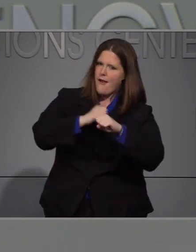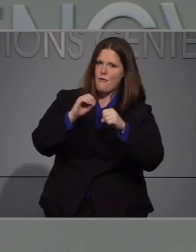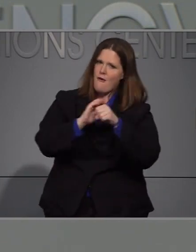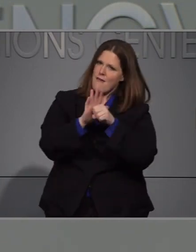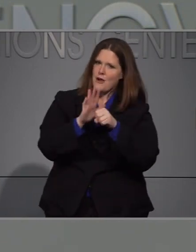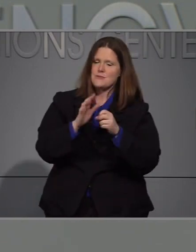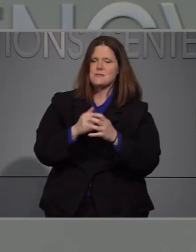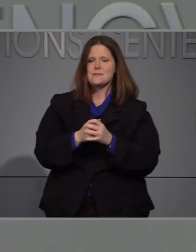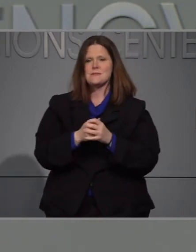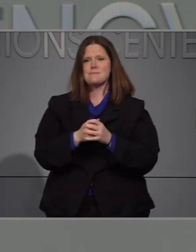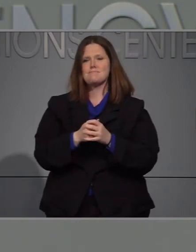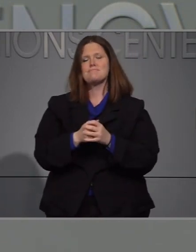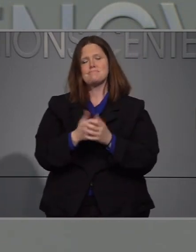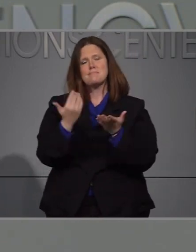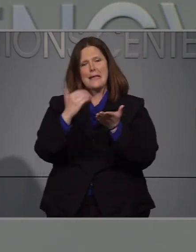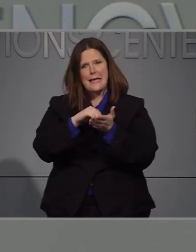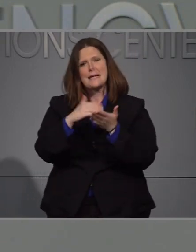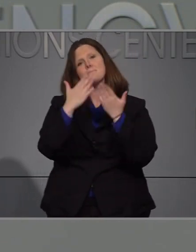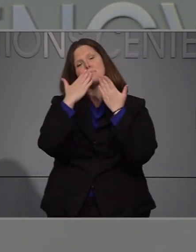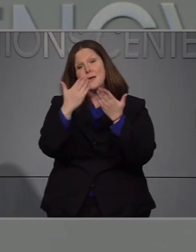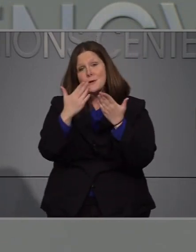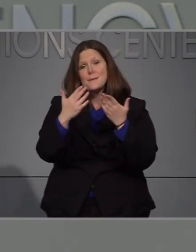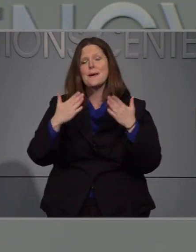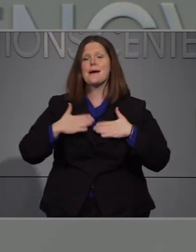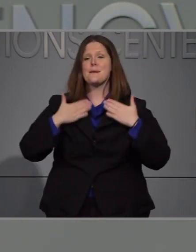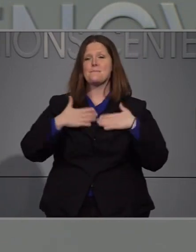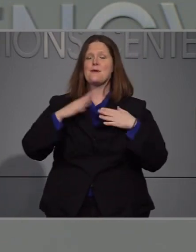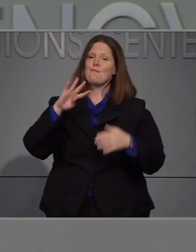contribuyendo a la lucha de este virus, muy bien con esto.